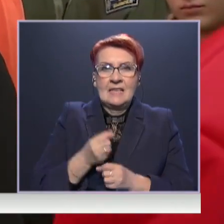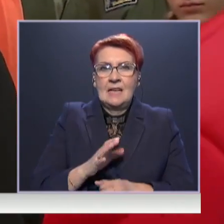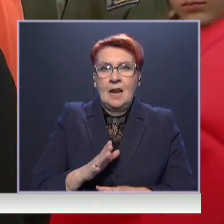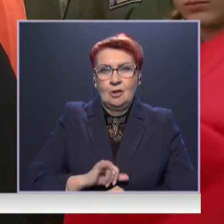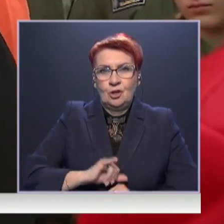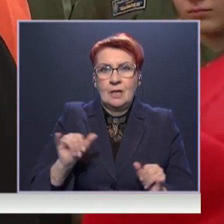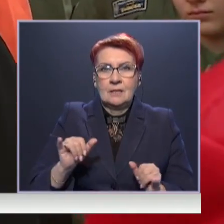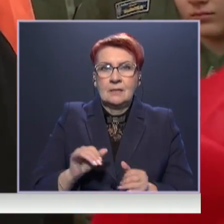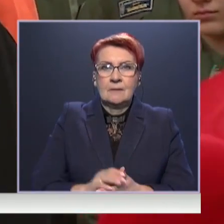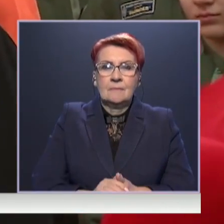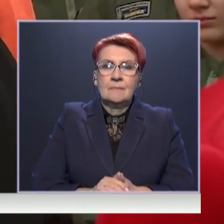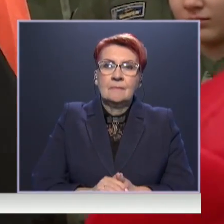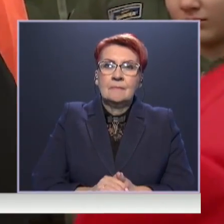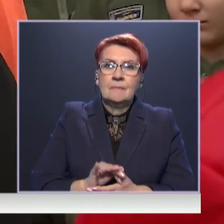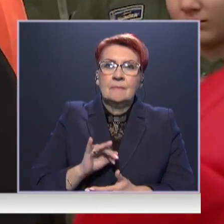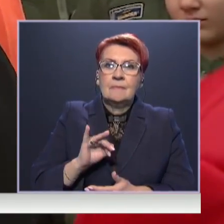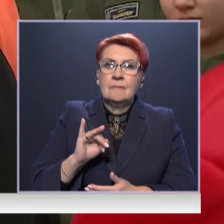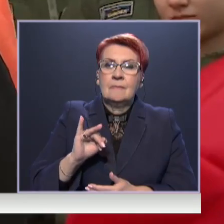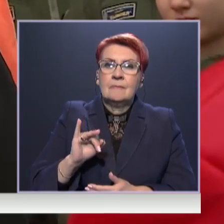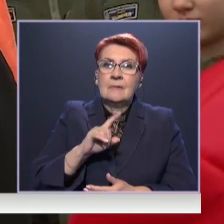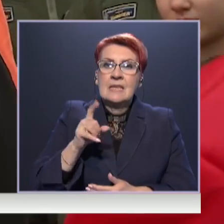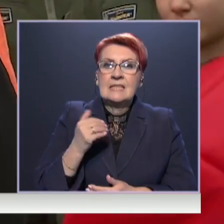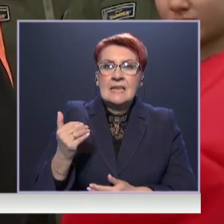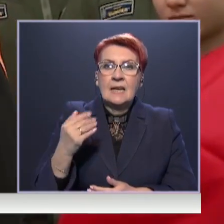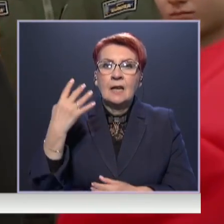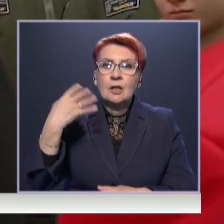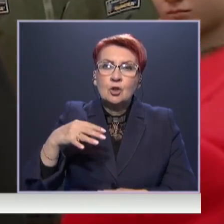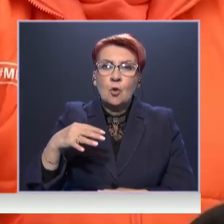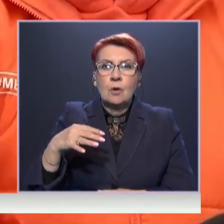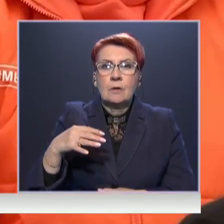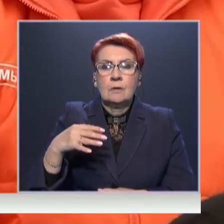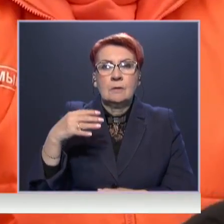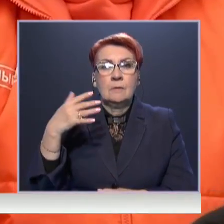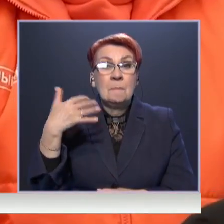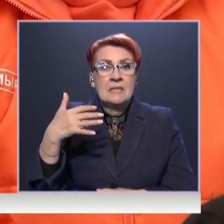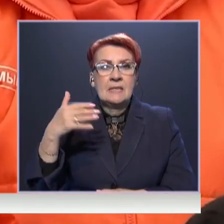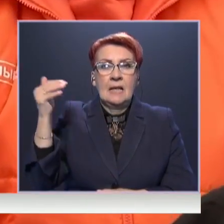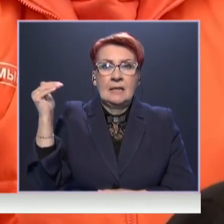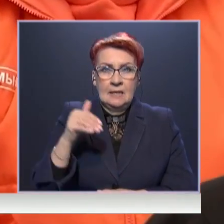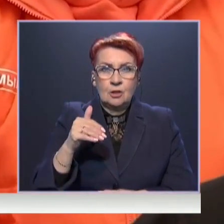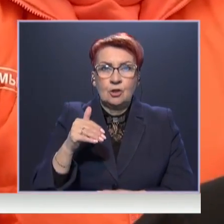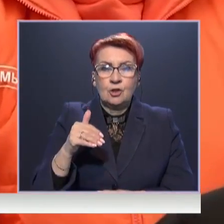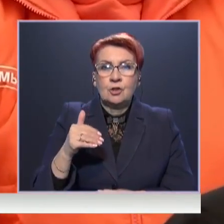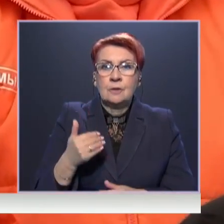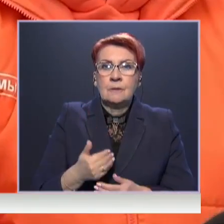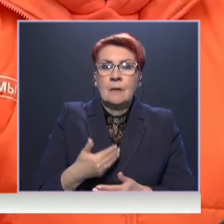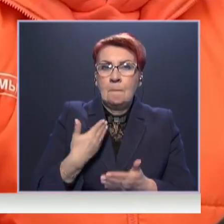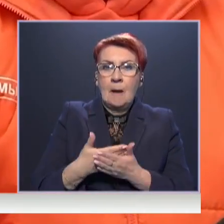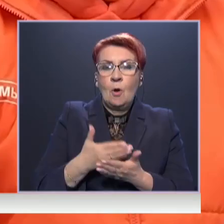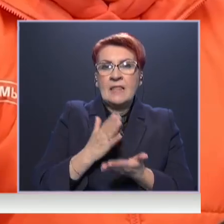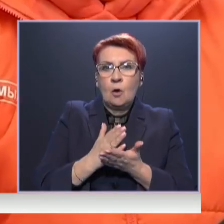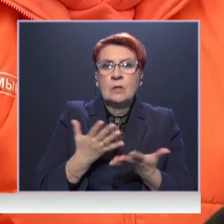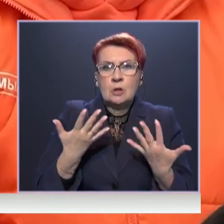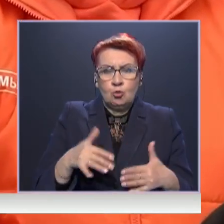вот из них 40 50 тысяч 49000 находится уже войсках выполнять